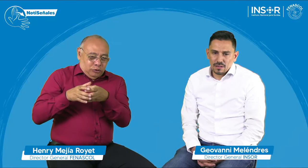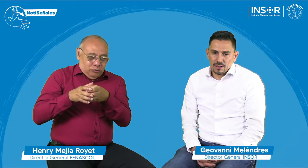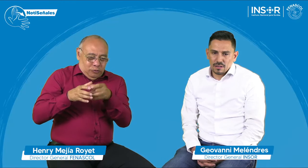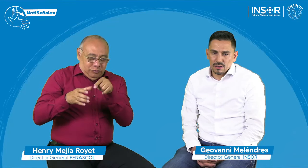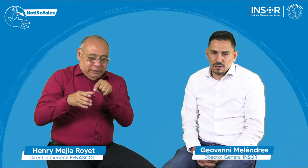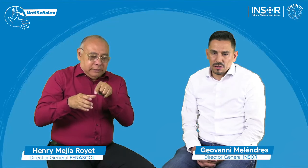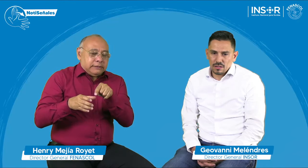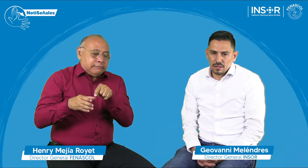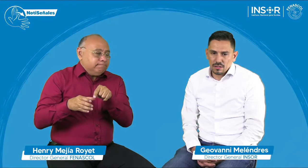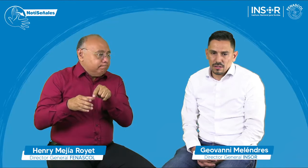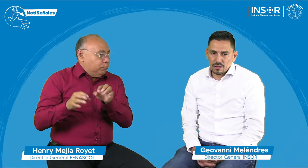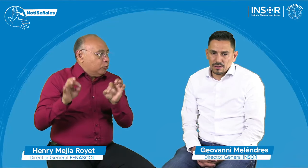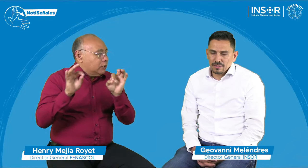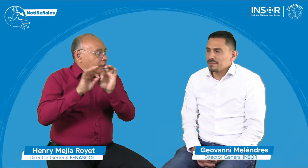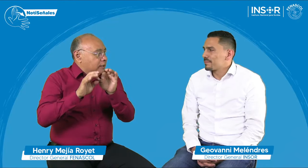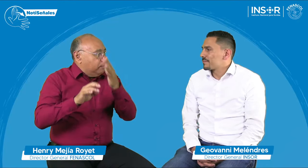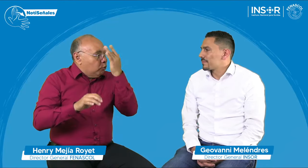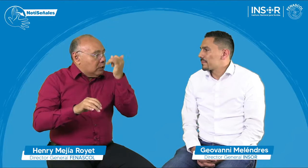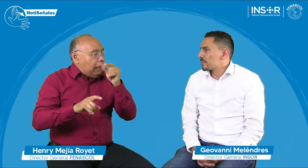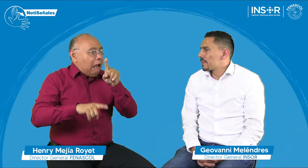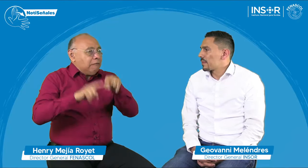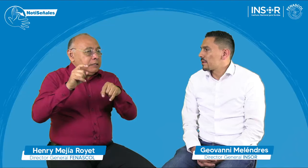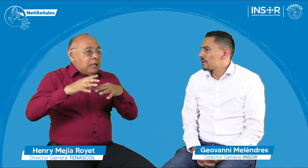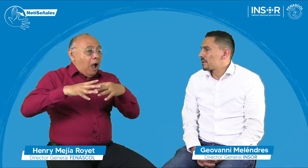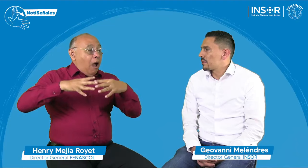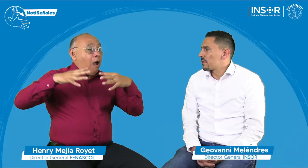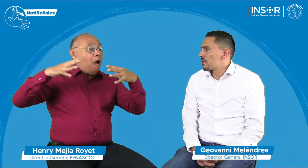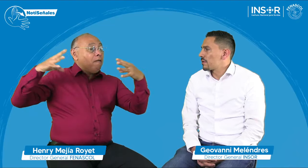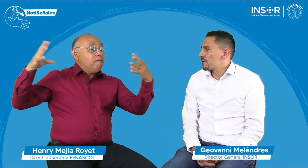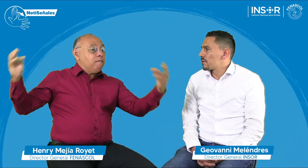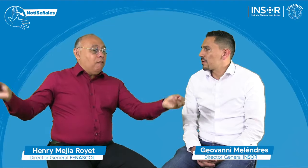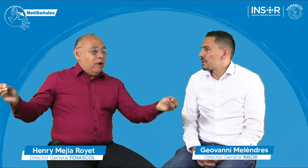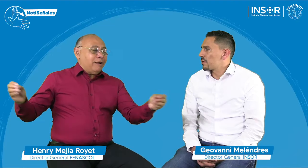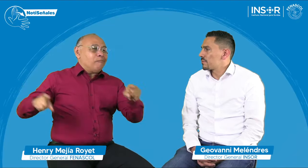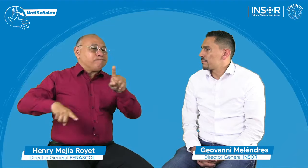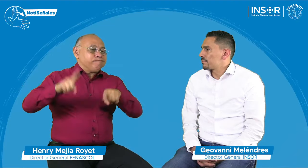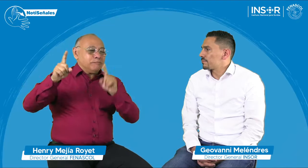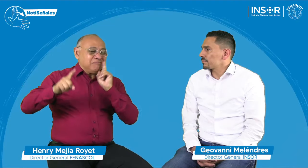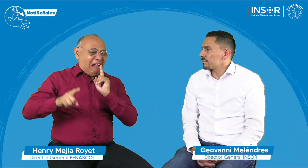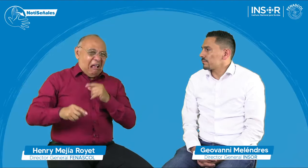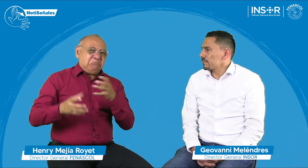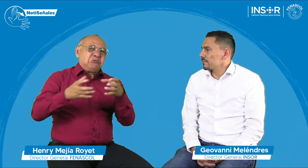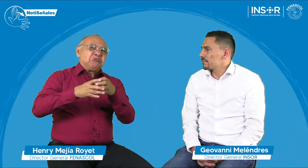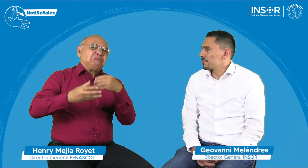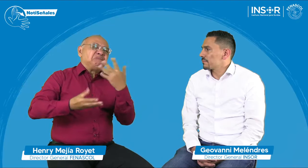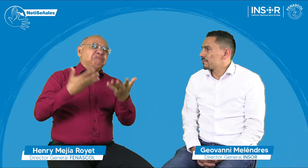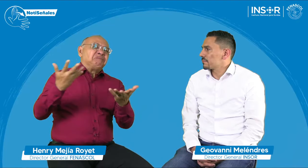de esos eslabones son sumamente valiosos y como Giovanni lo decía el tema de las